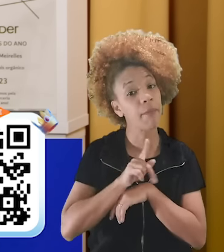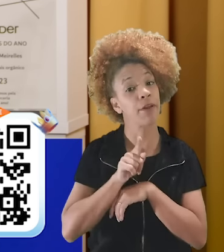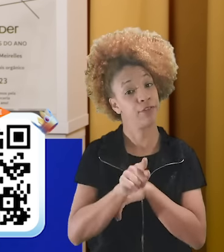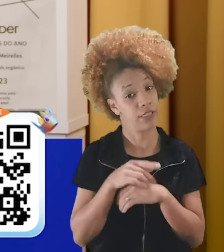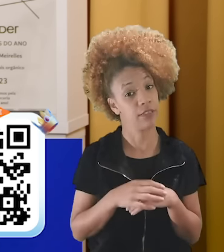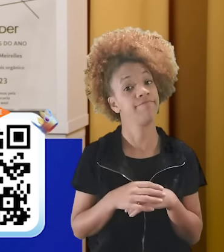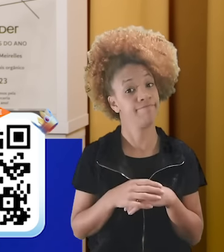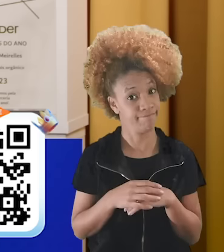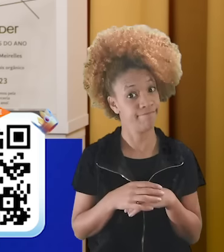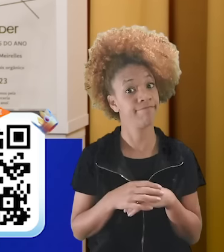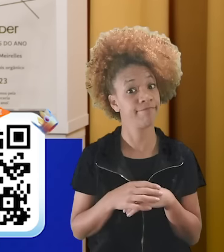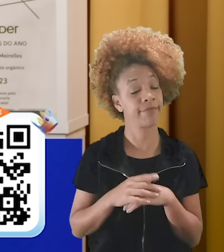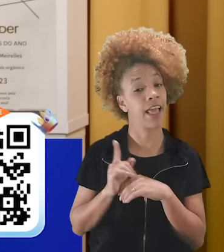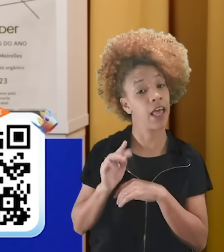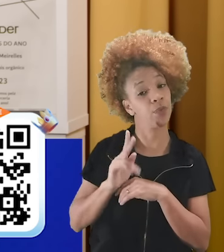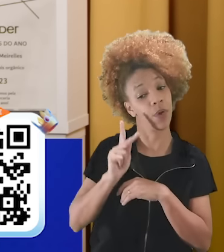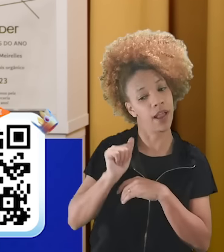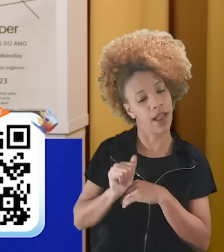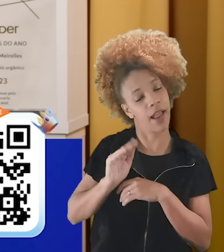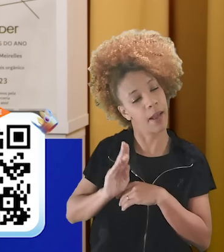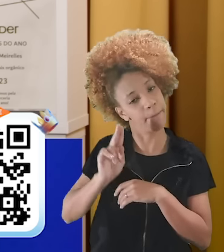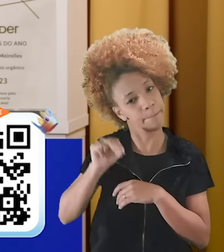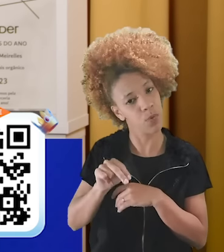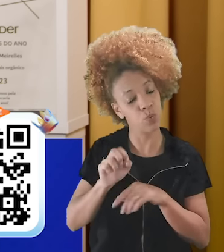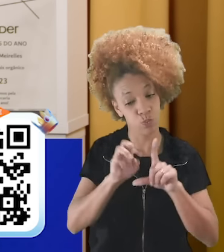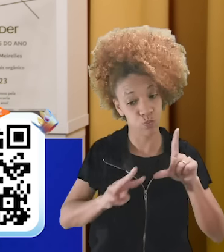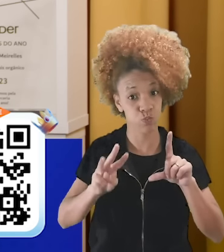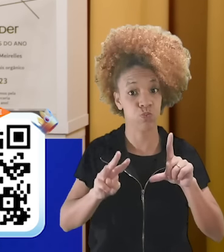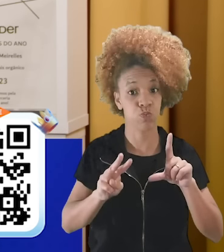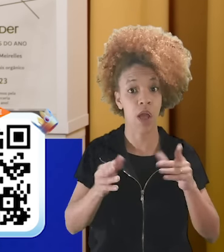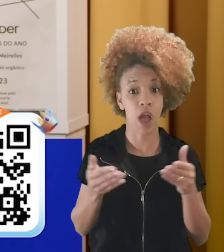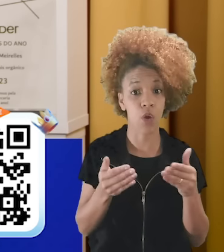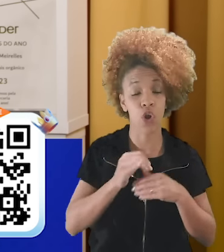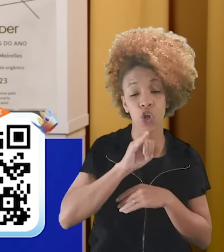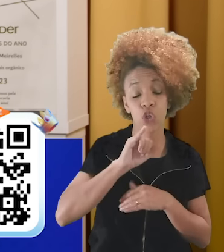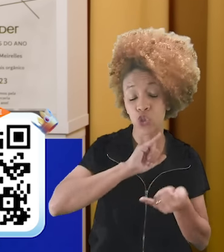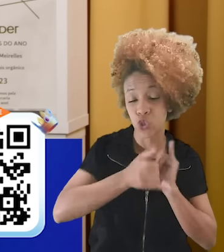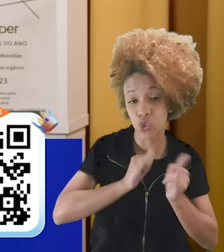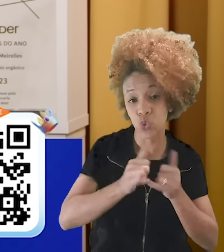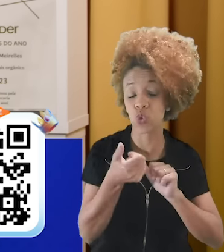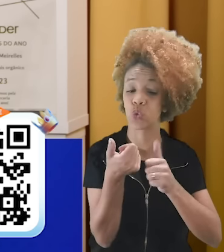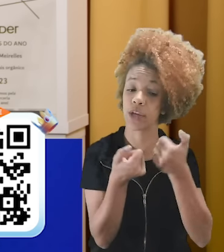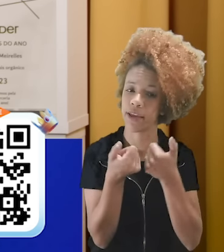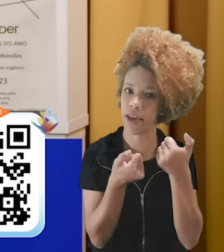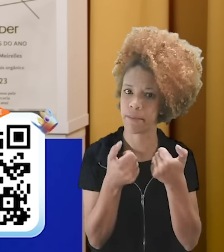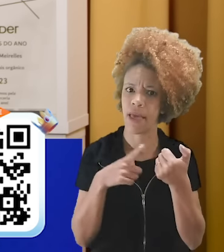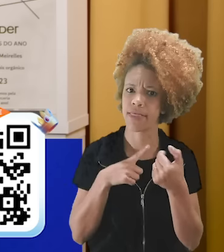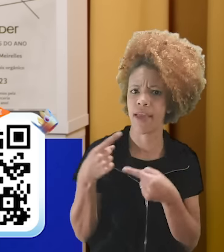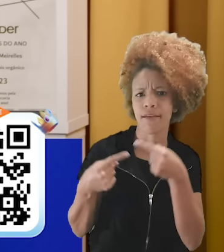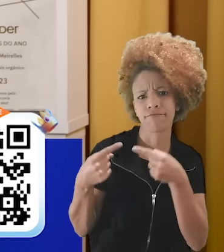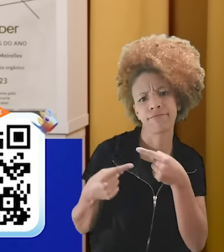vocês pessoal lá no cabum você tá tá rolando agora o Júlio Gamer então teremos campeonatos de League